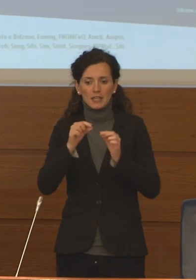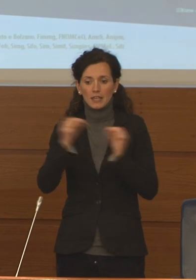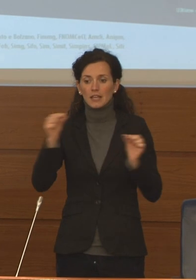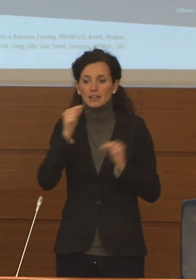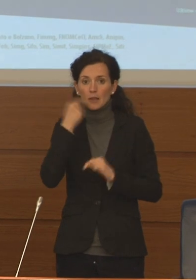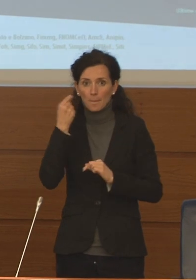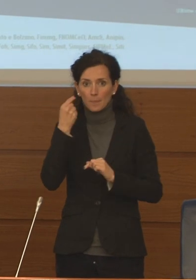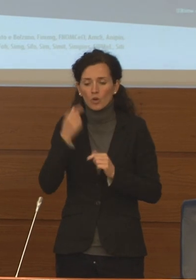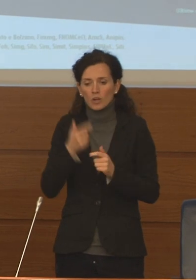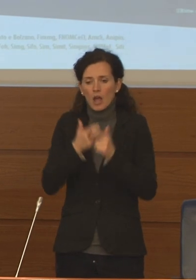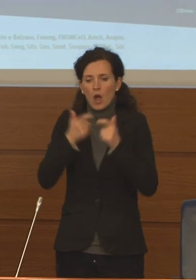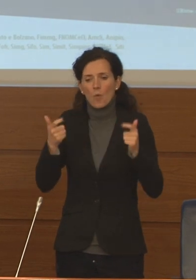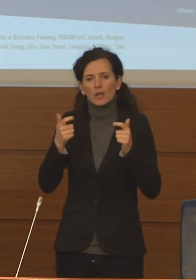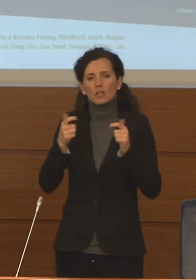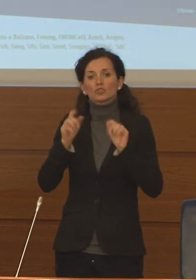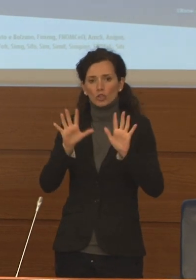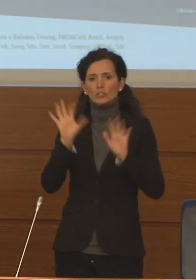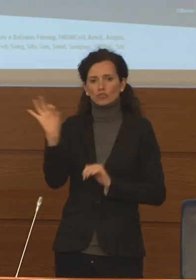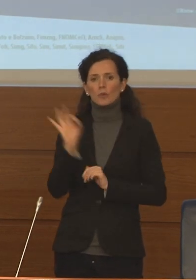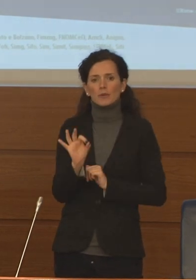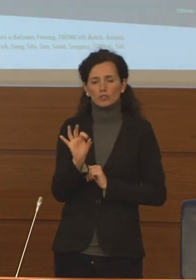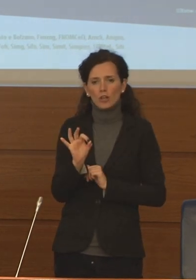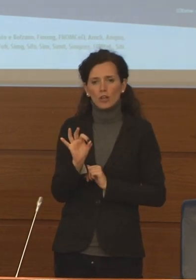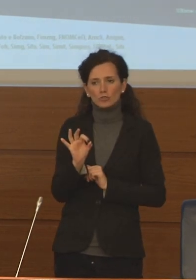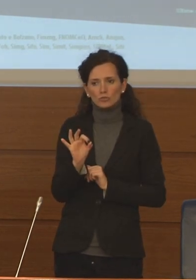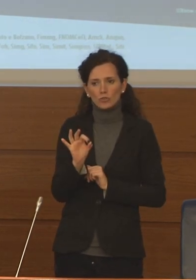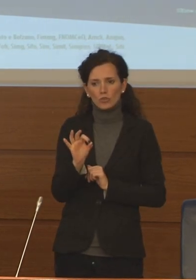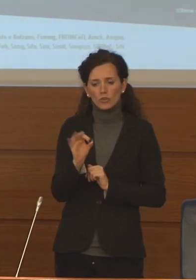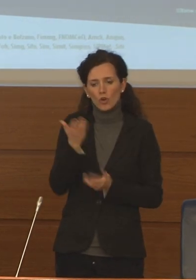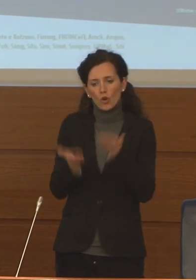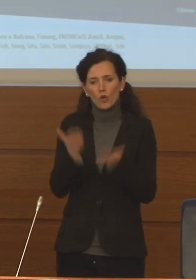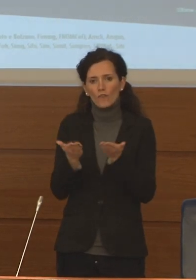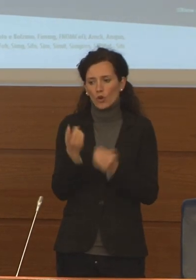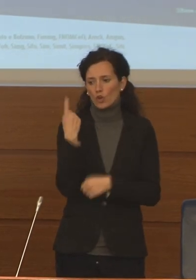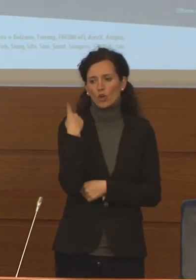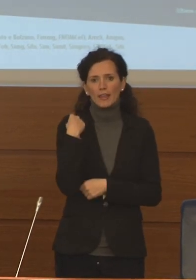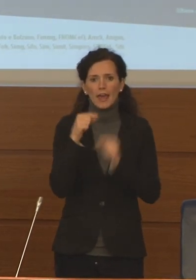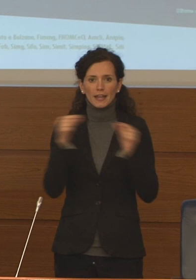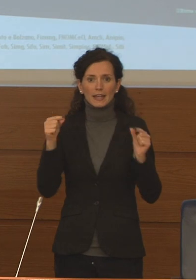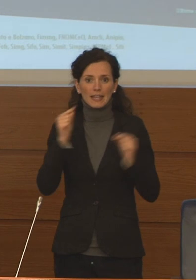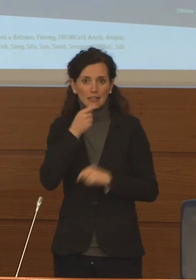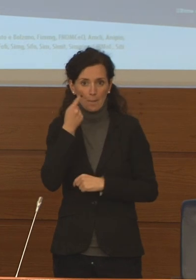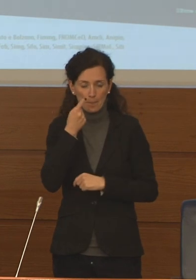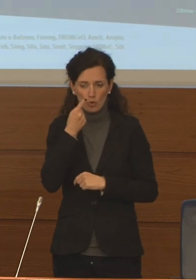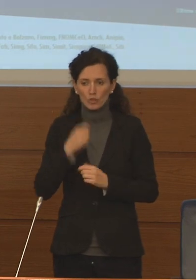incremento del 10% rispetto al numero dei tamponi di ieri. Il numero delle